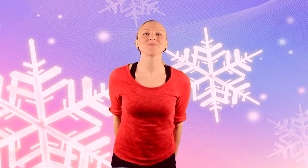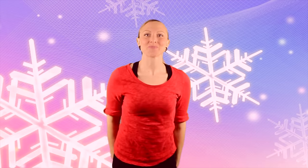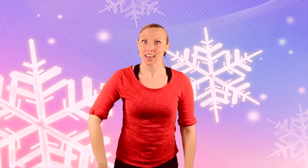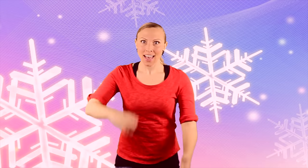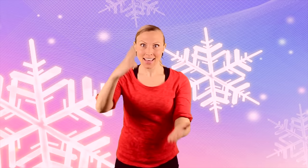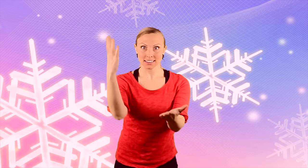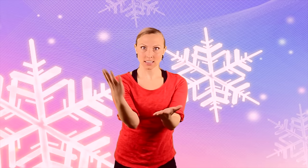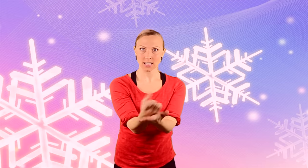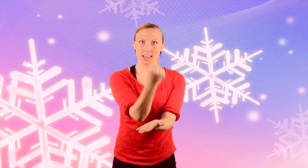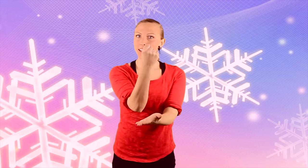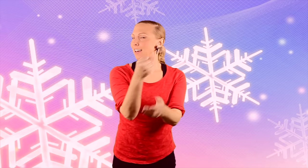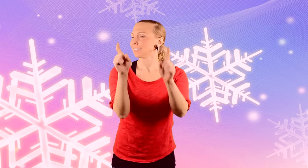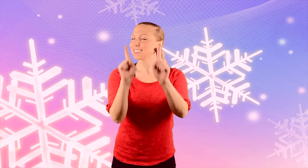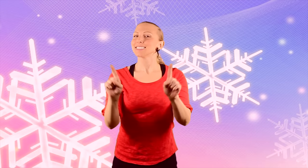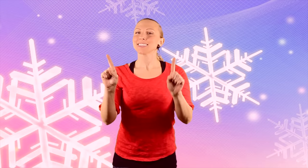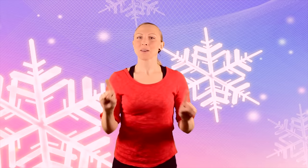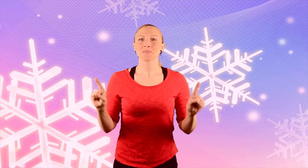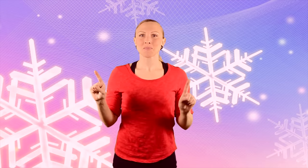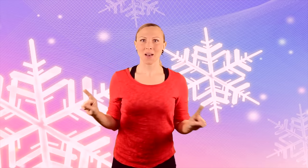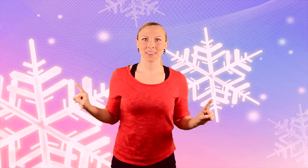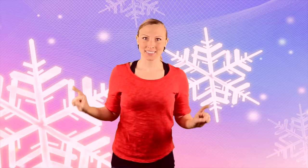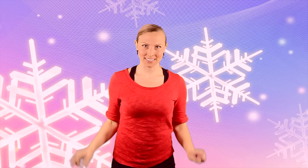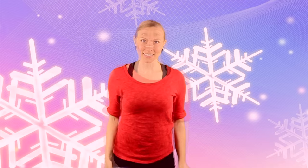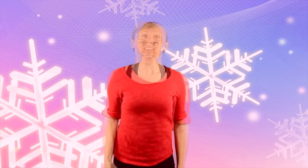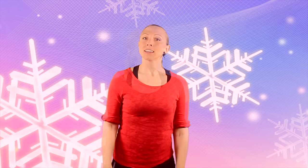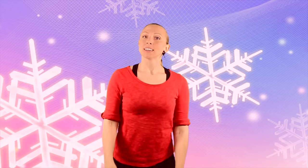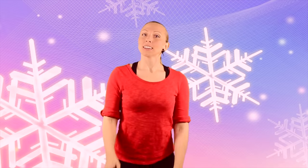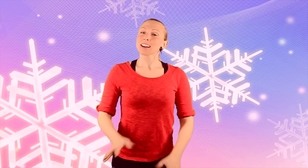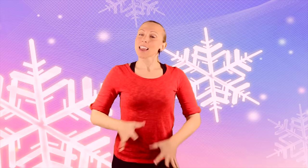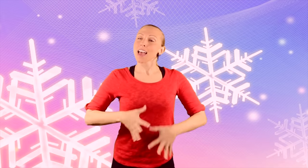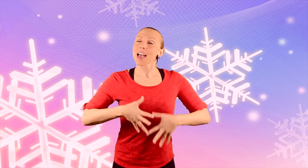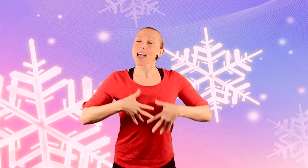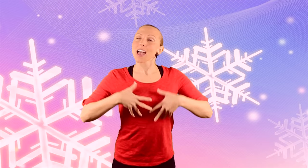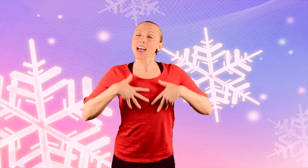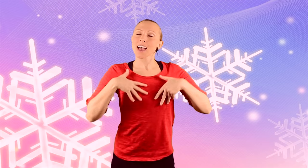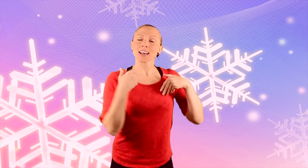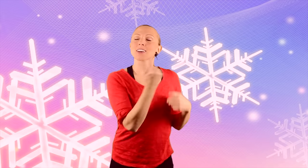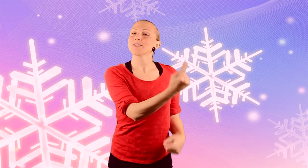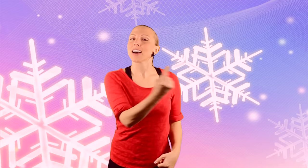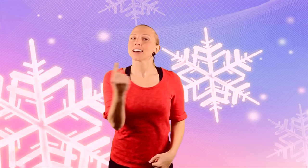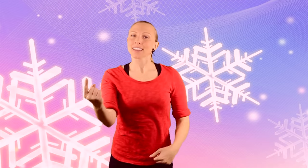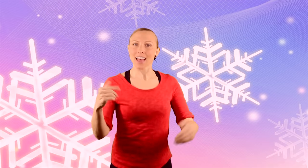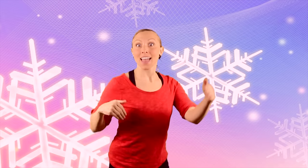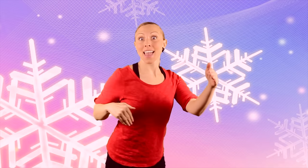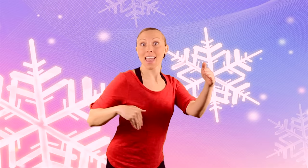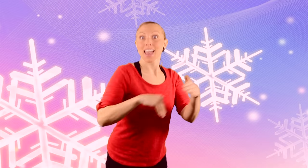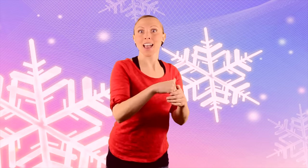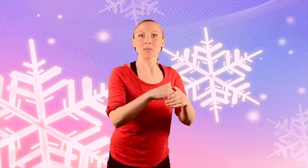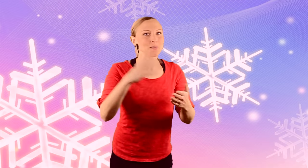Äntligen december. Glädjen känns i varenda hem.